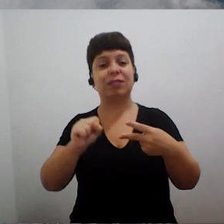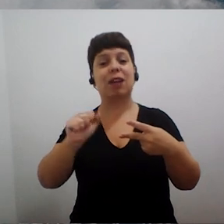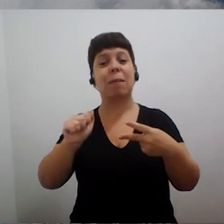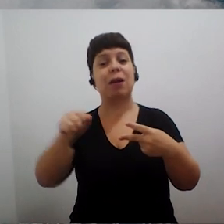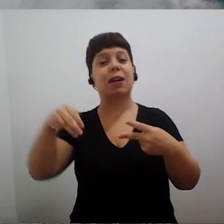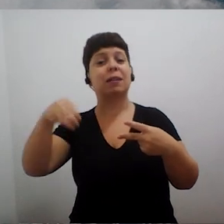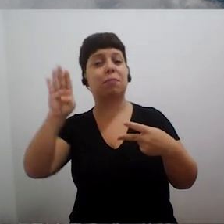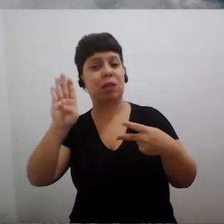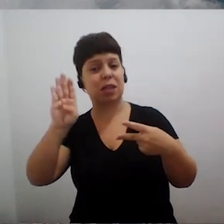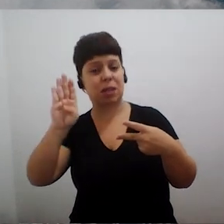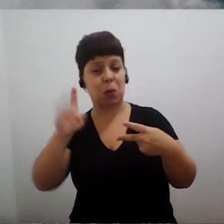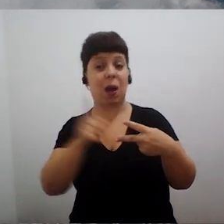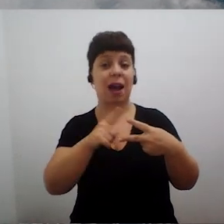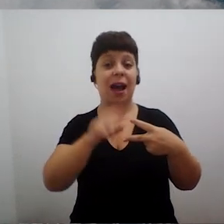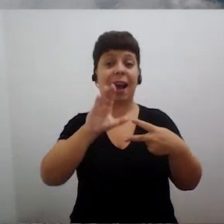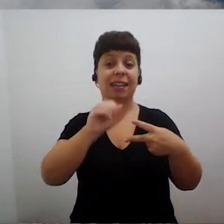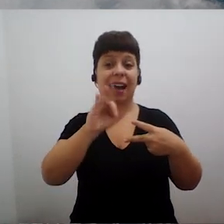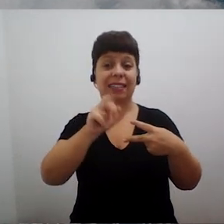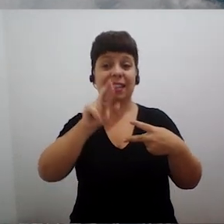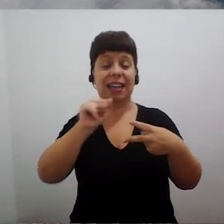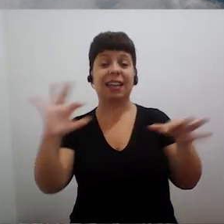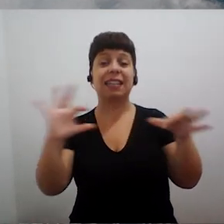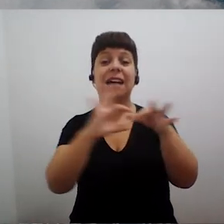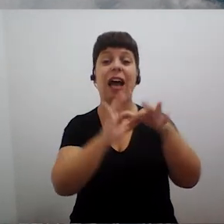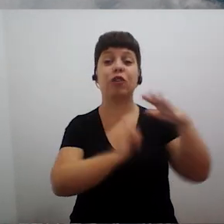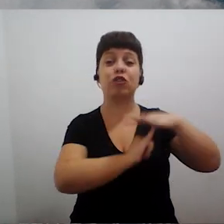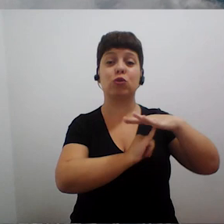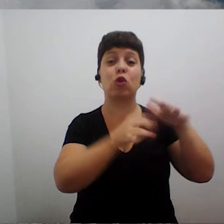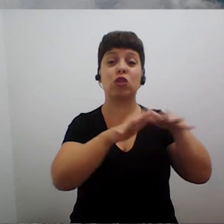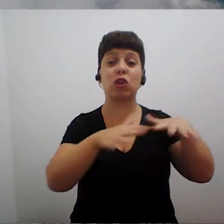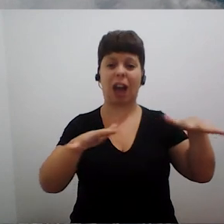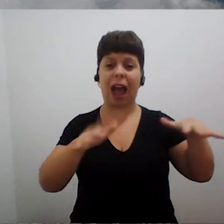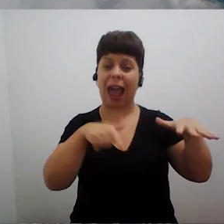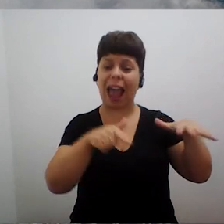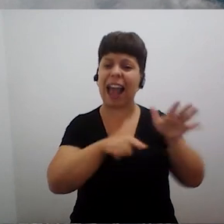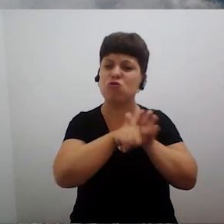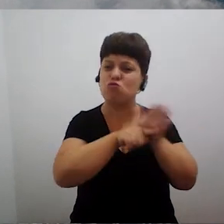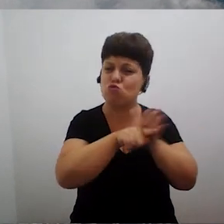A Cátedra é uma iniciativa ligada ao Instituto Oceanográfico e ao Instituto de estudos avançados da Universidade de São Paulo